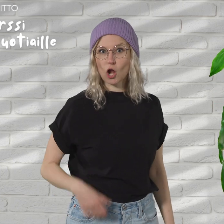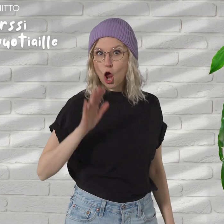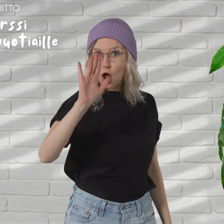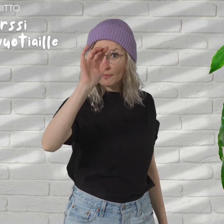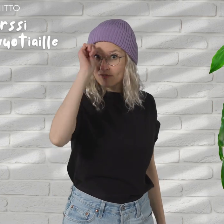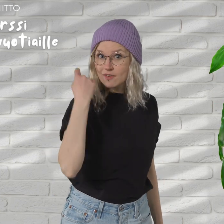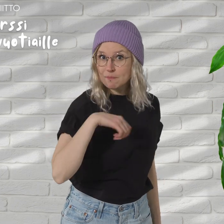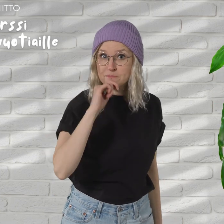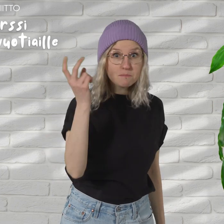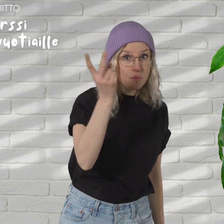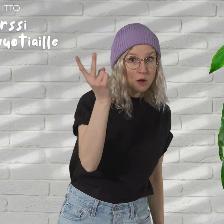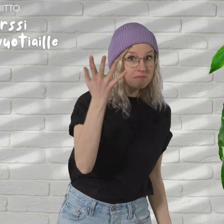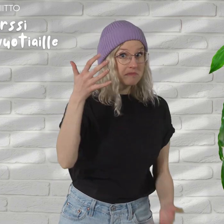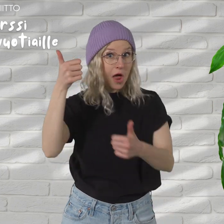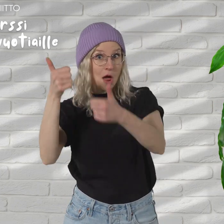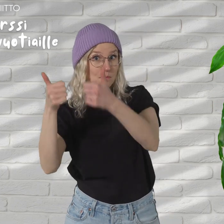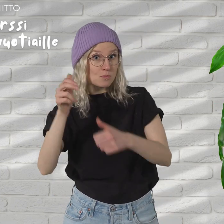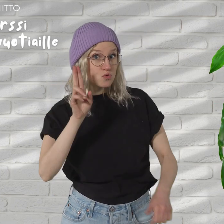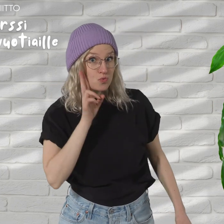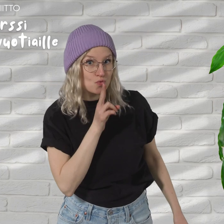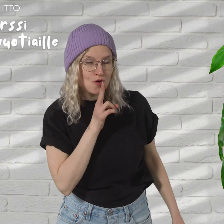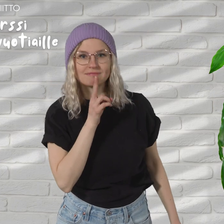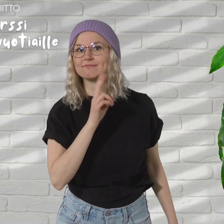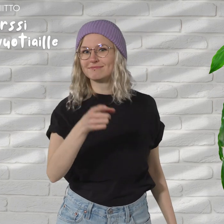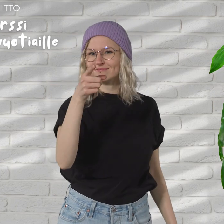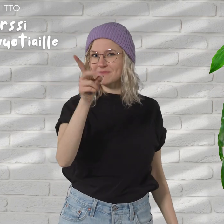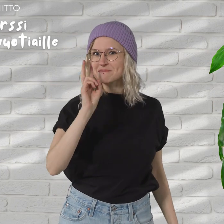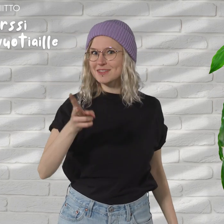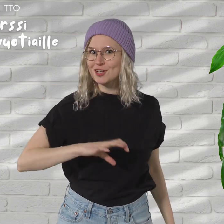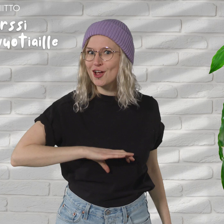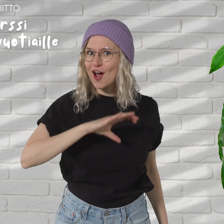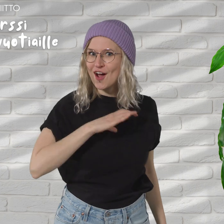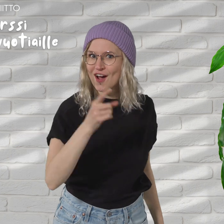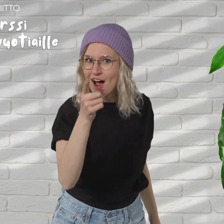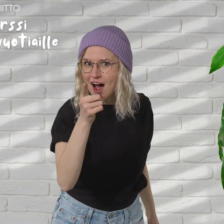Ovatko vanhempasi tai jompi kumpi heistä kuuroja? Olet siinä tapauksessa coda!